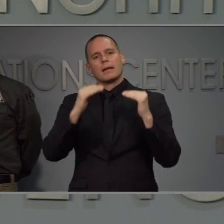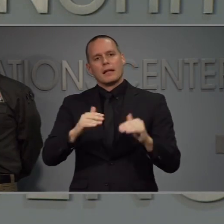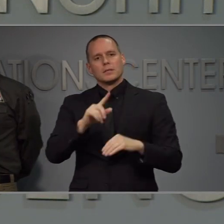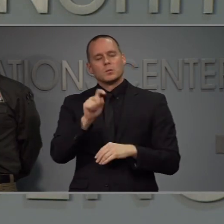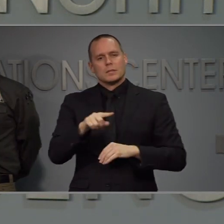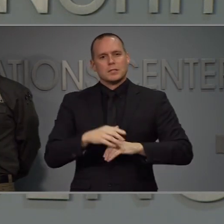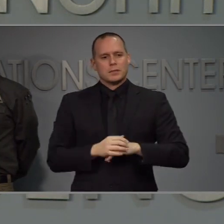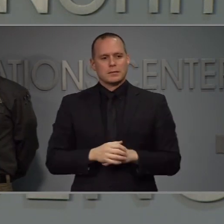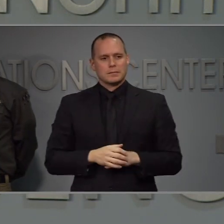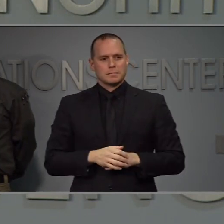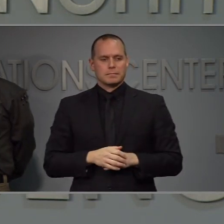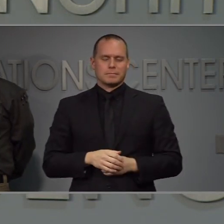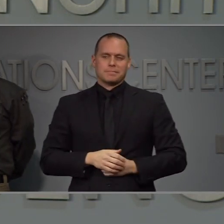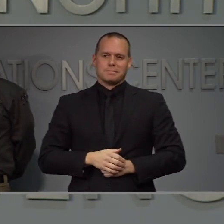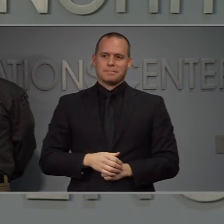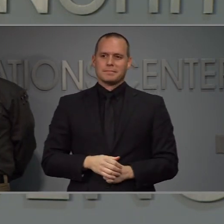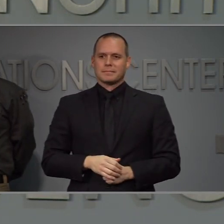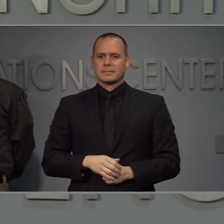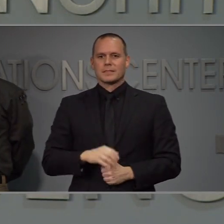Muchas gracias a siguiente pregunta.